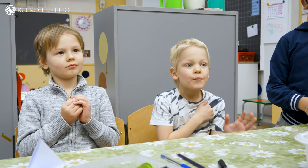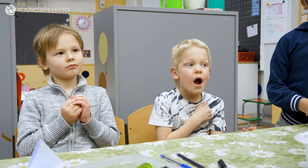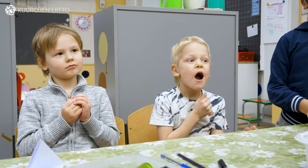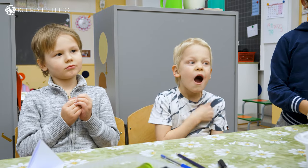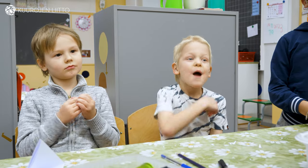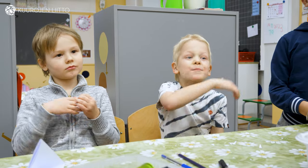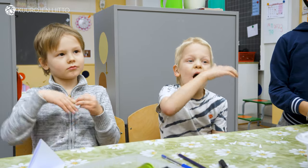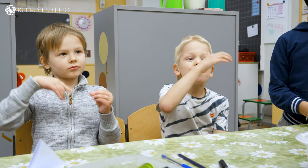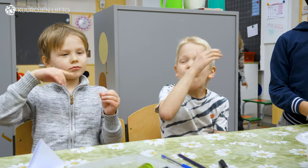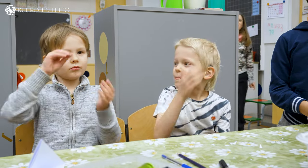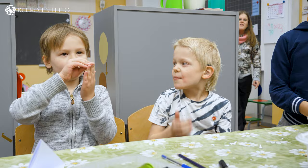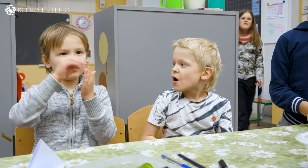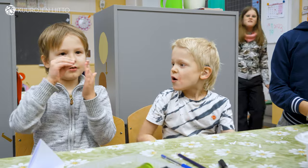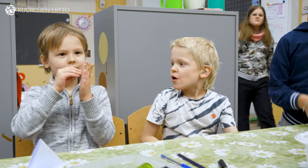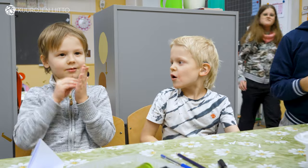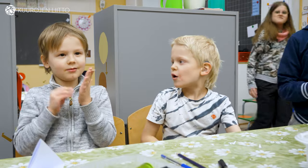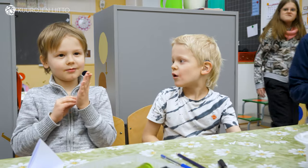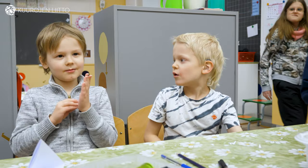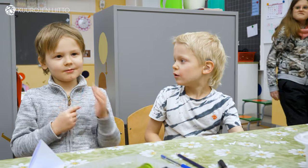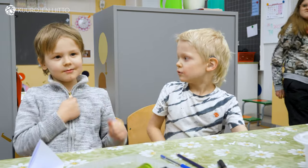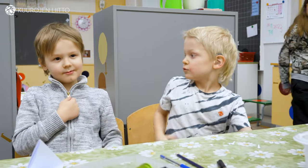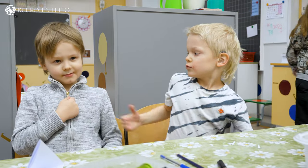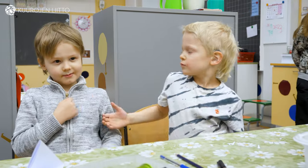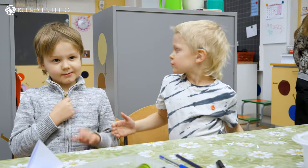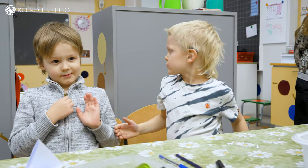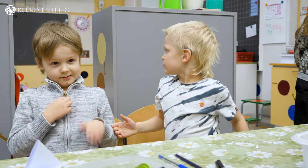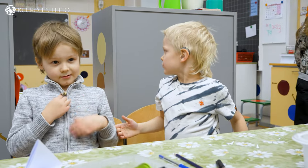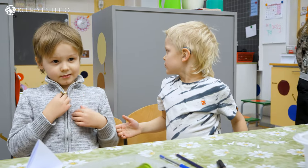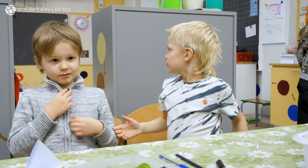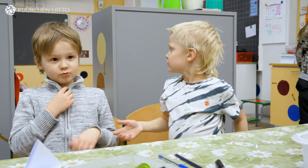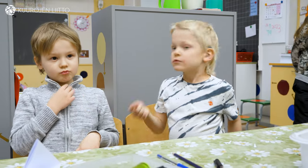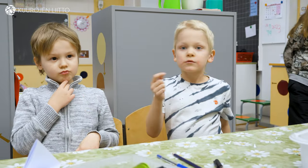Pitäjänmäki! - Mä olen tehnyt matikan tehtäviä.